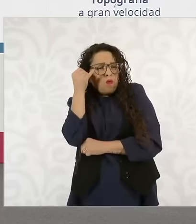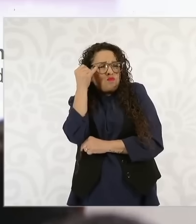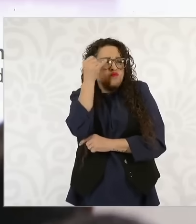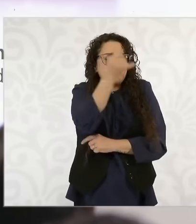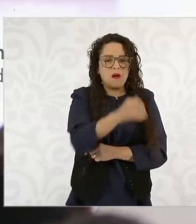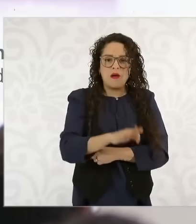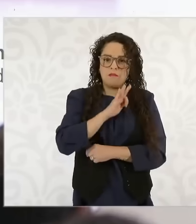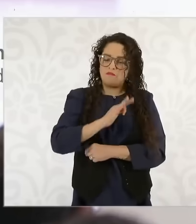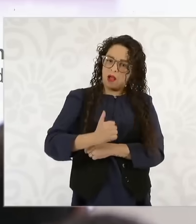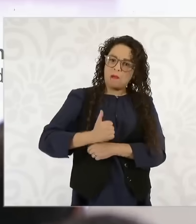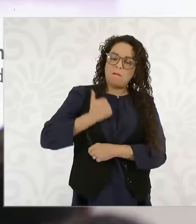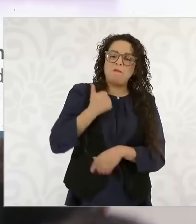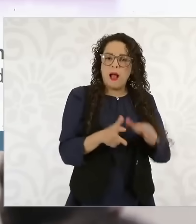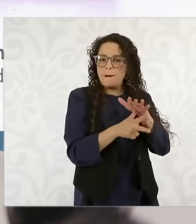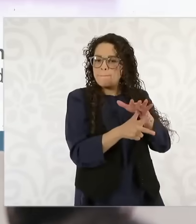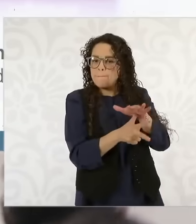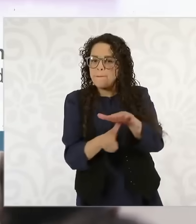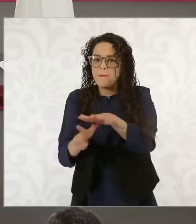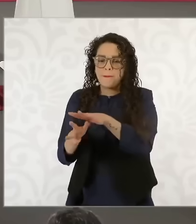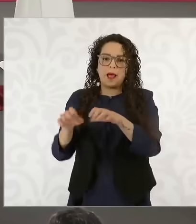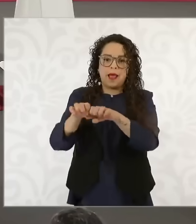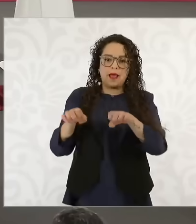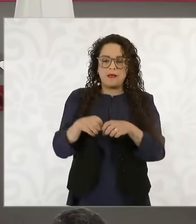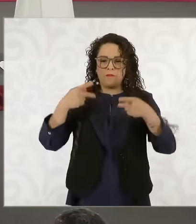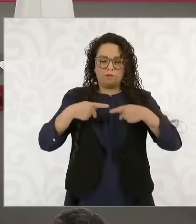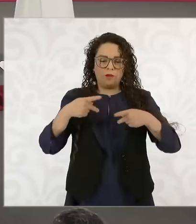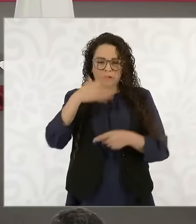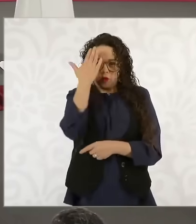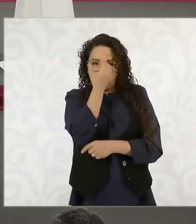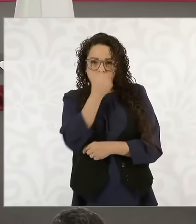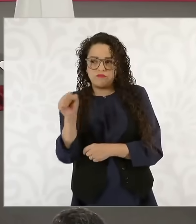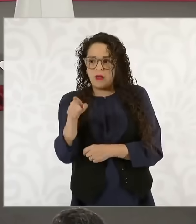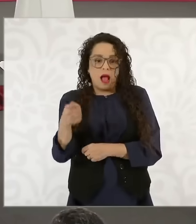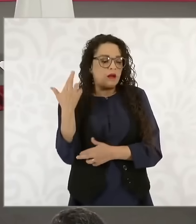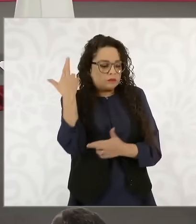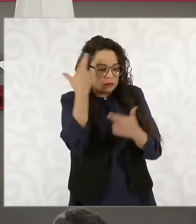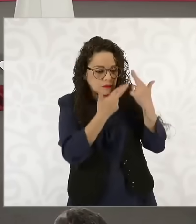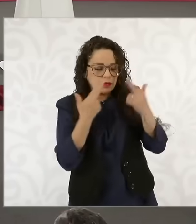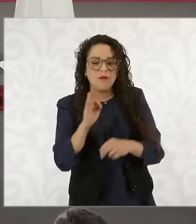nuestra planeación con el equipo de especialistas. Adelante, por favor. En resumen, lo que queremos